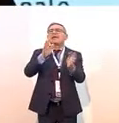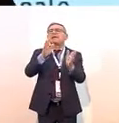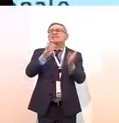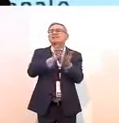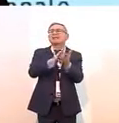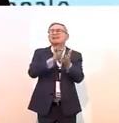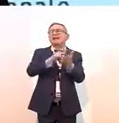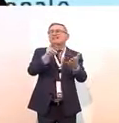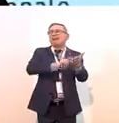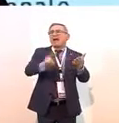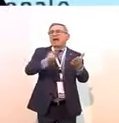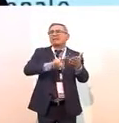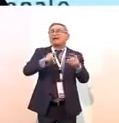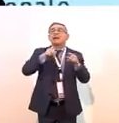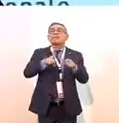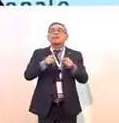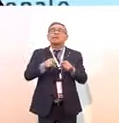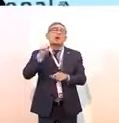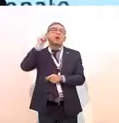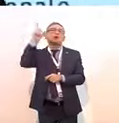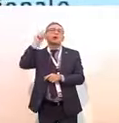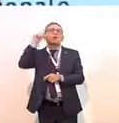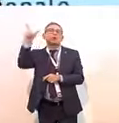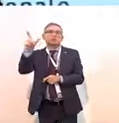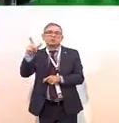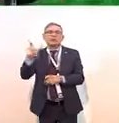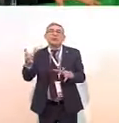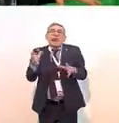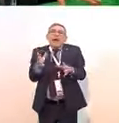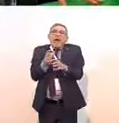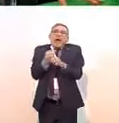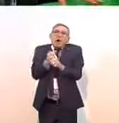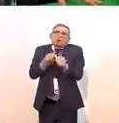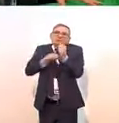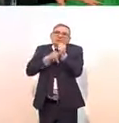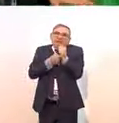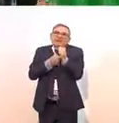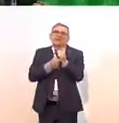una cultura dell’austerity che ha fatto soltanto danni nell’economia europea. Il